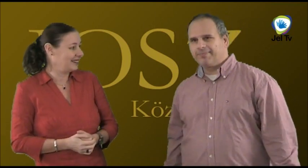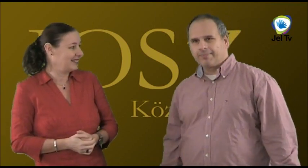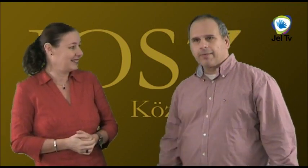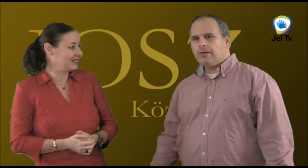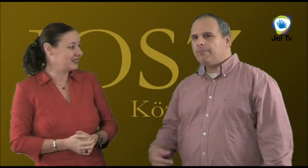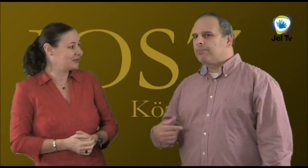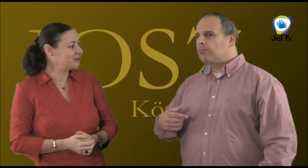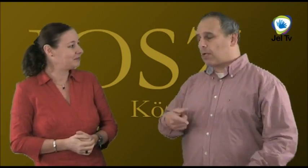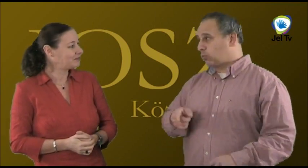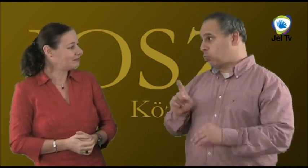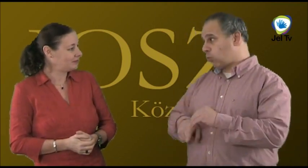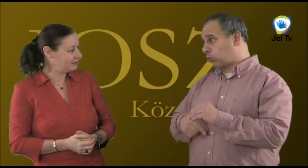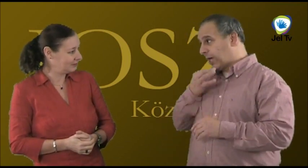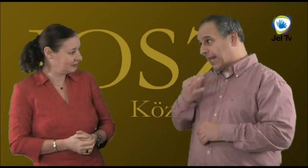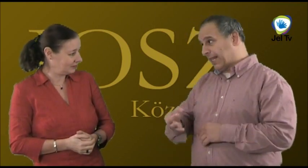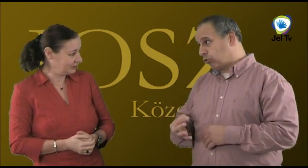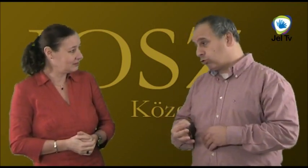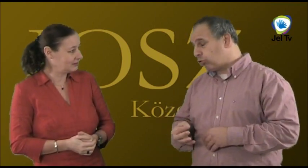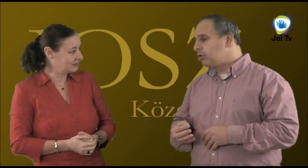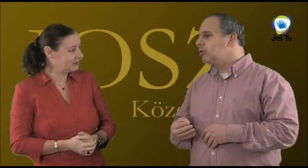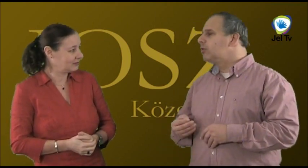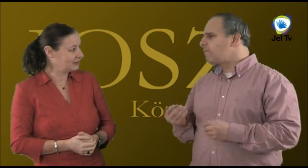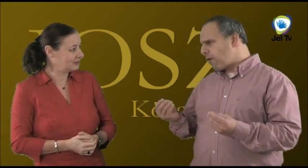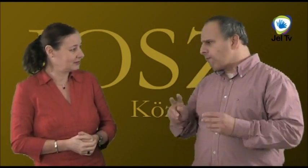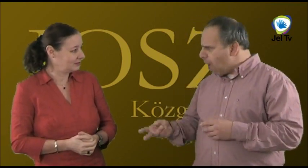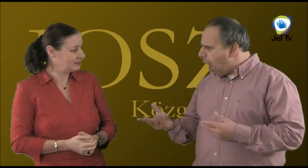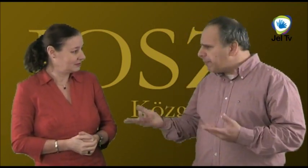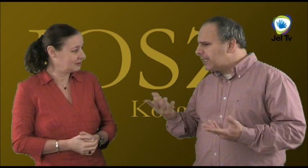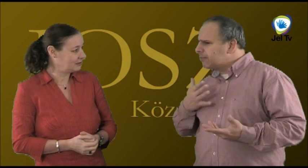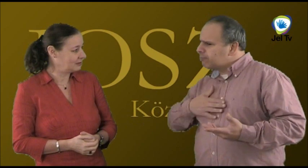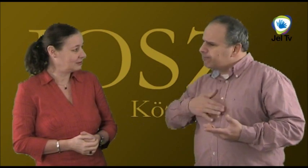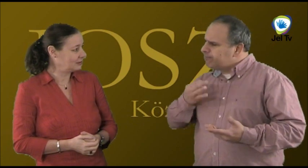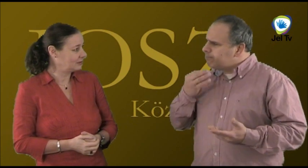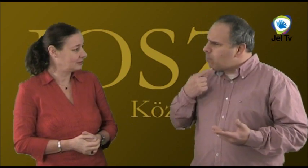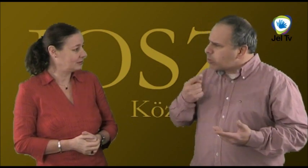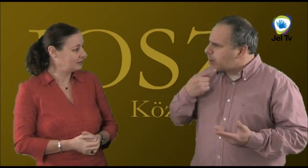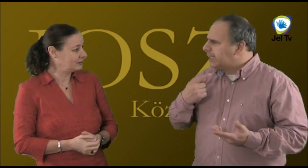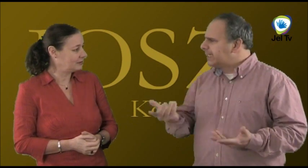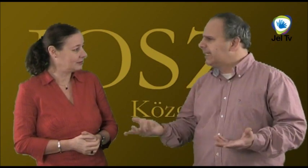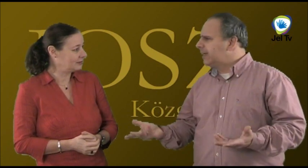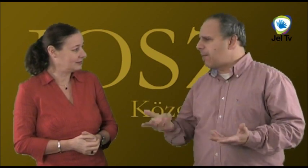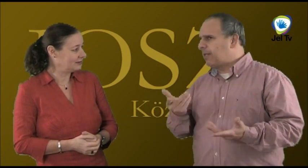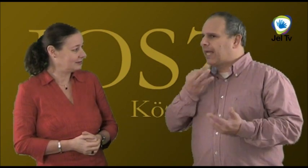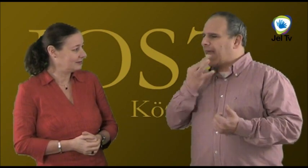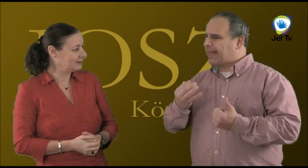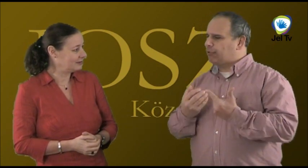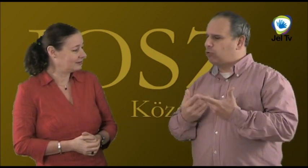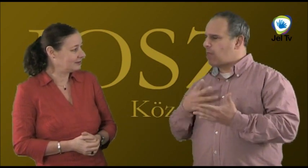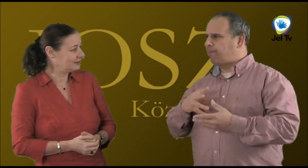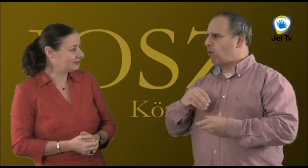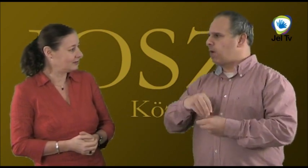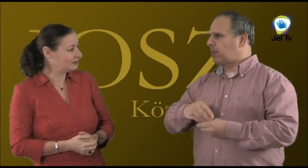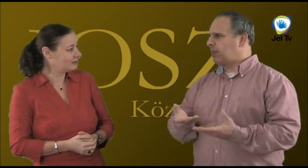Utolsó kérdés: van valami, amit szeretnél mondani, ami a kérdésben nem volt benne?